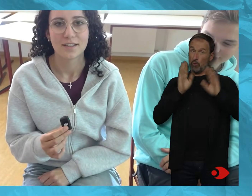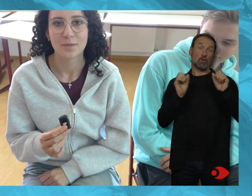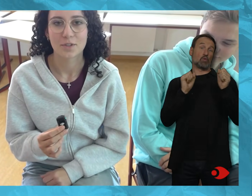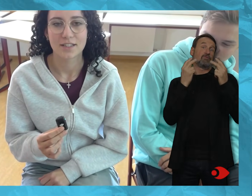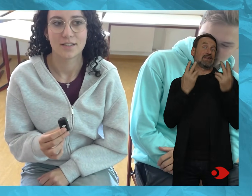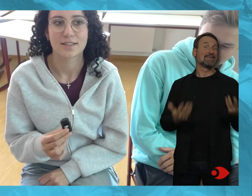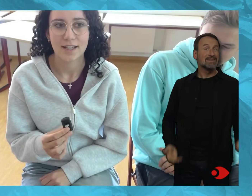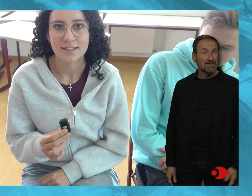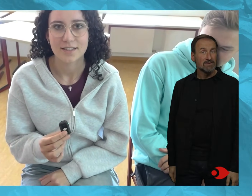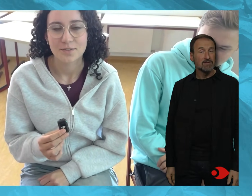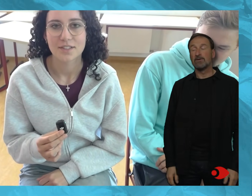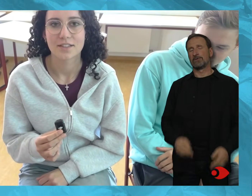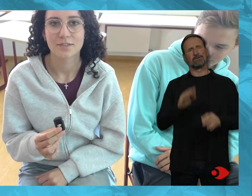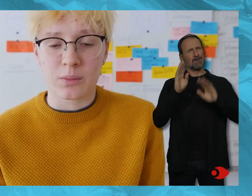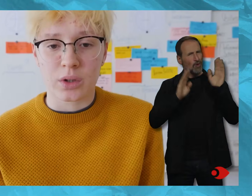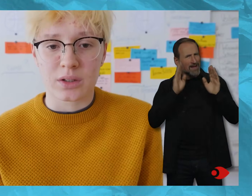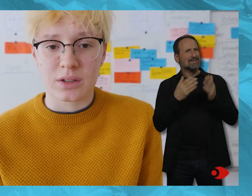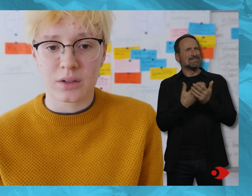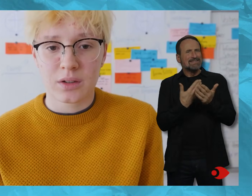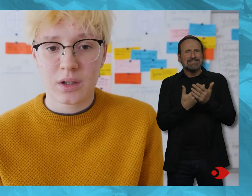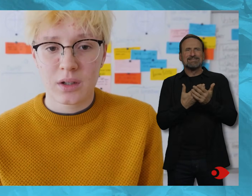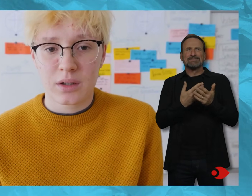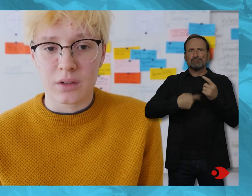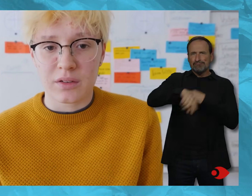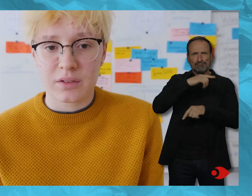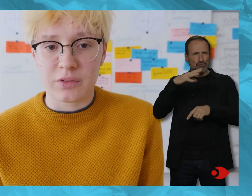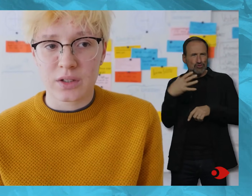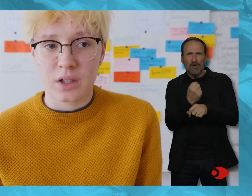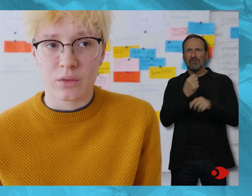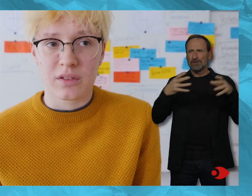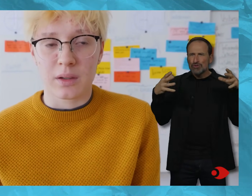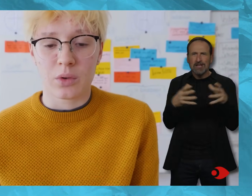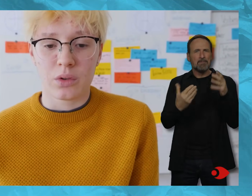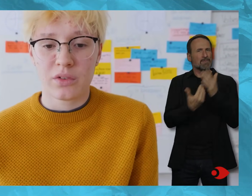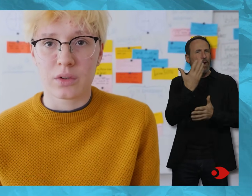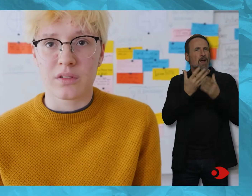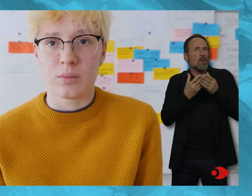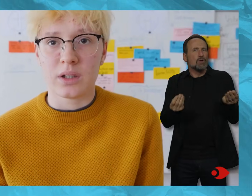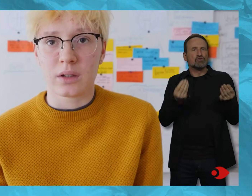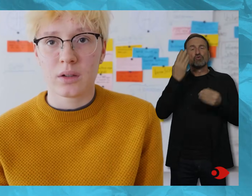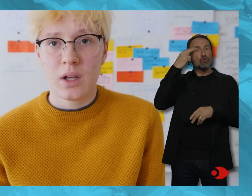Demokratie ist ganz wichtig. Demokratie ist die Fähigkeit, uns zusammen neue Lösungen zu überlegen